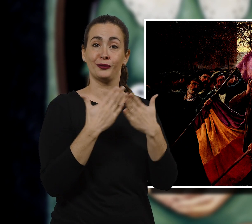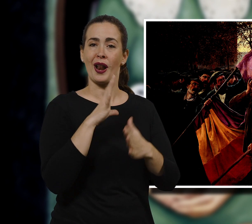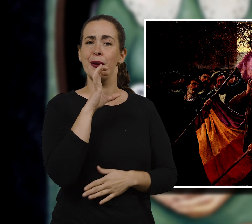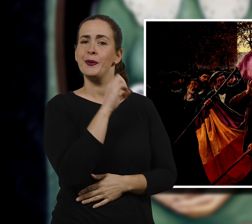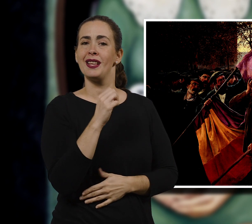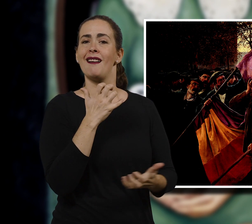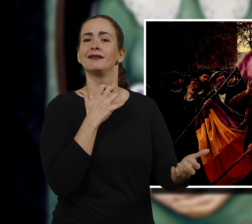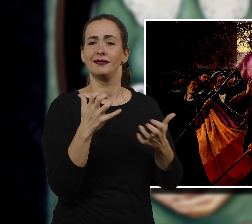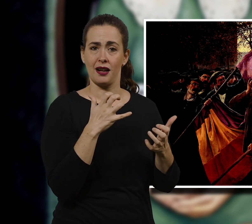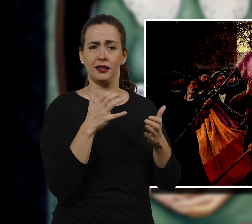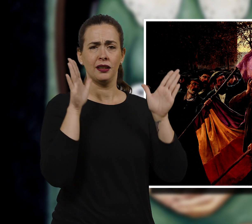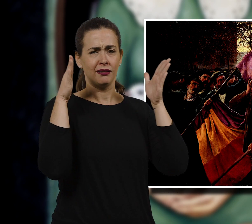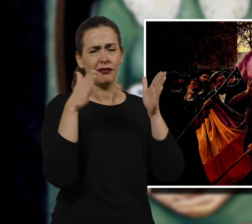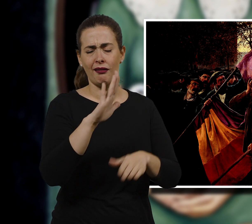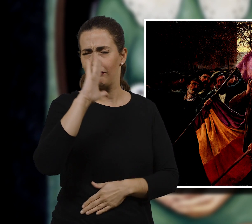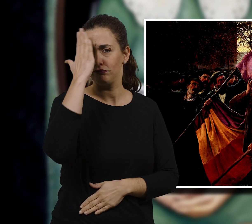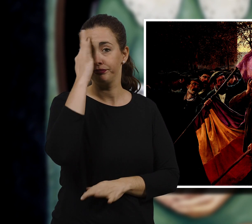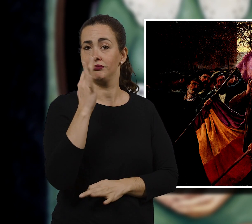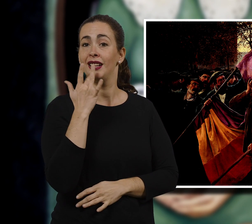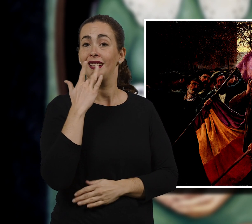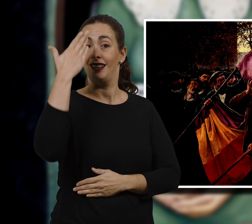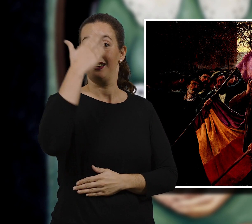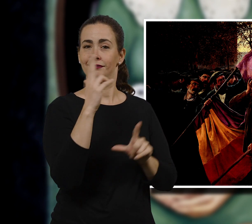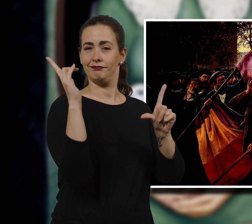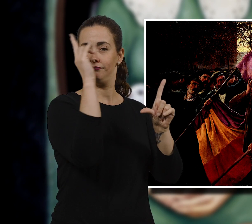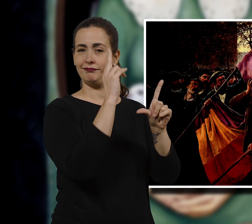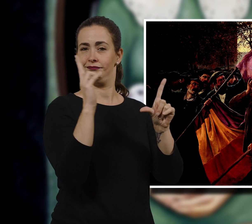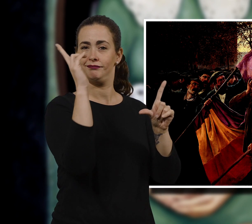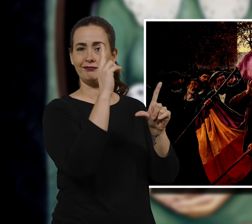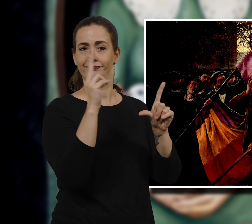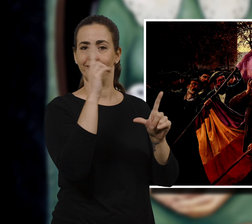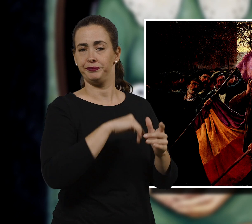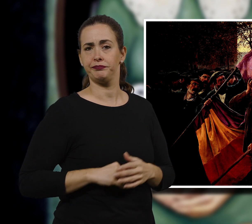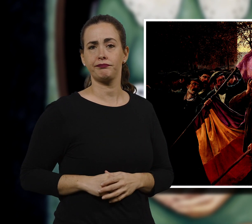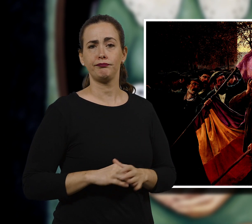de l'Escola de Belles Arts i es dedicà fonamentalment al vitrall artístic.